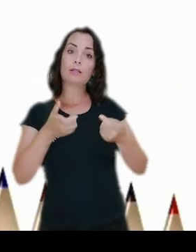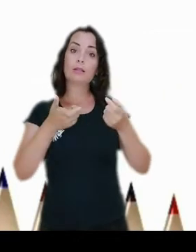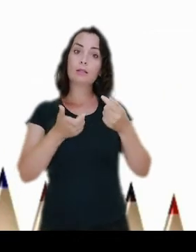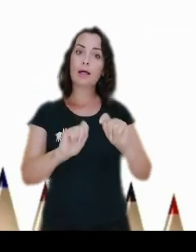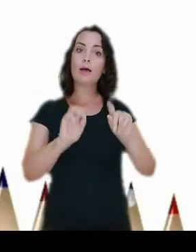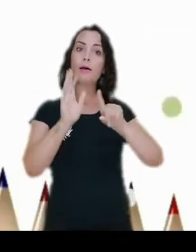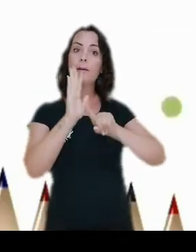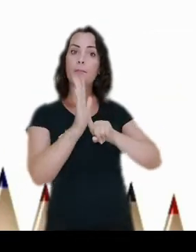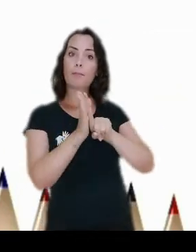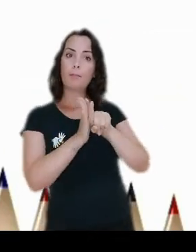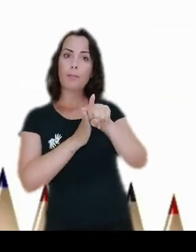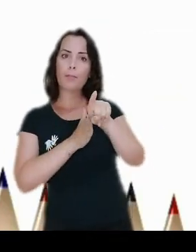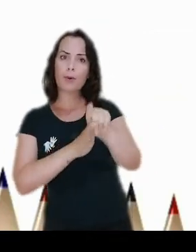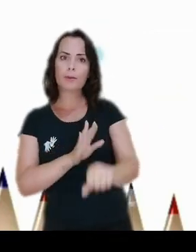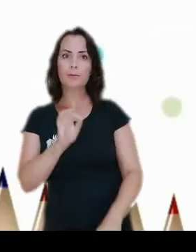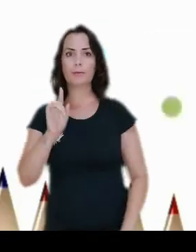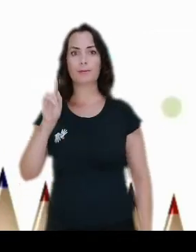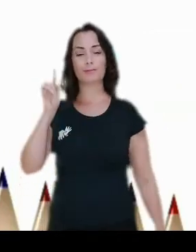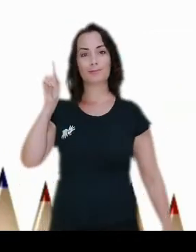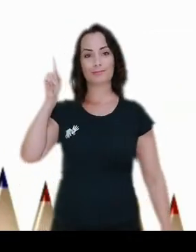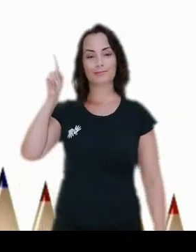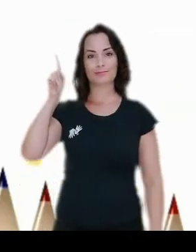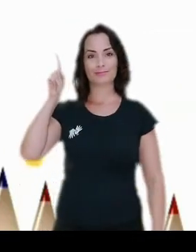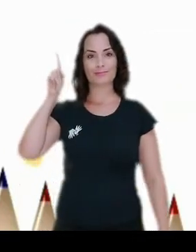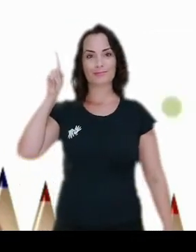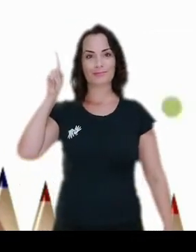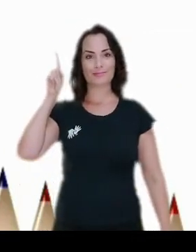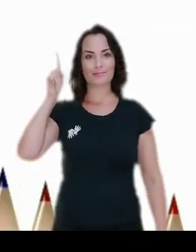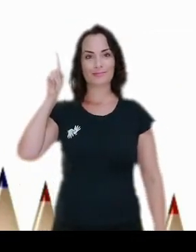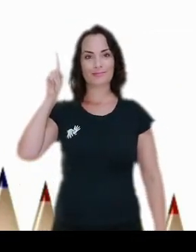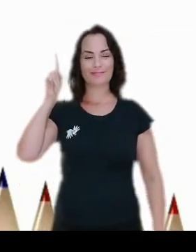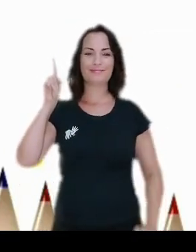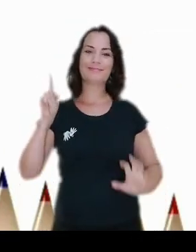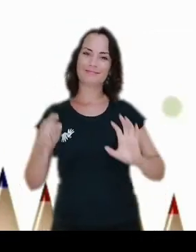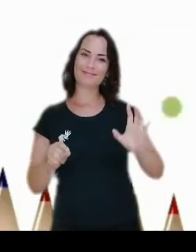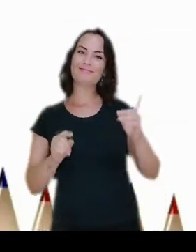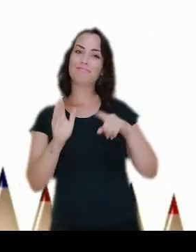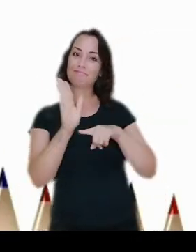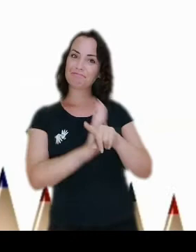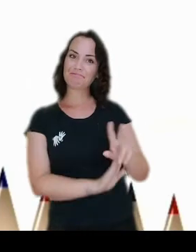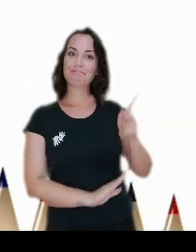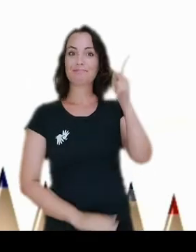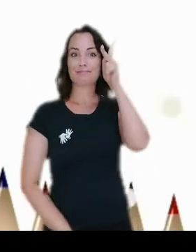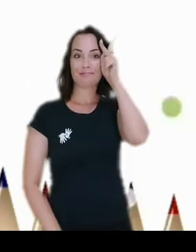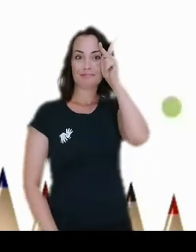Where are you from? Foi isso que perguntei para Kate